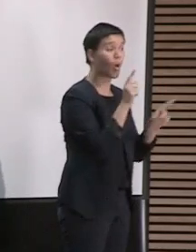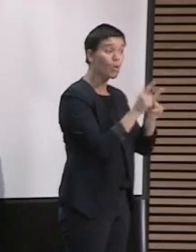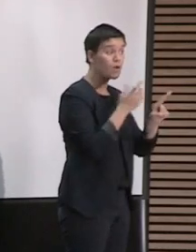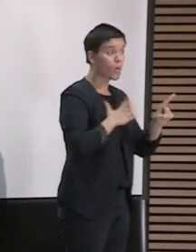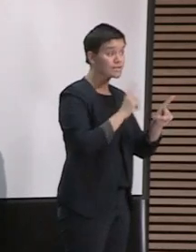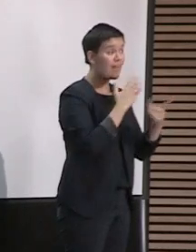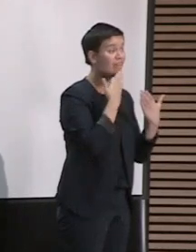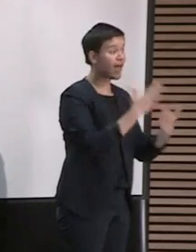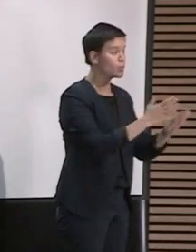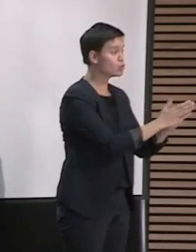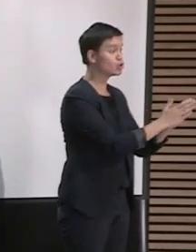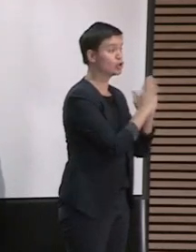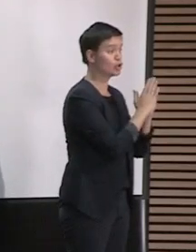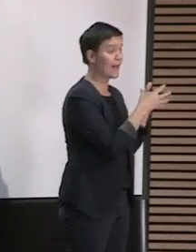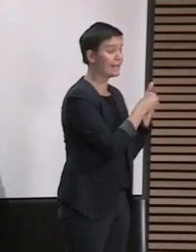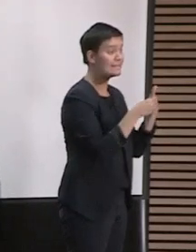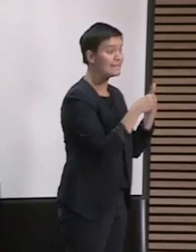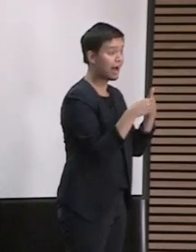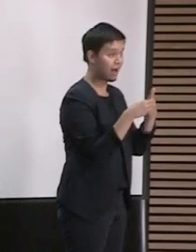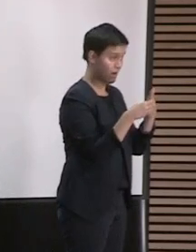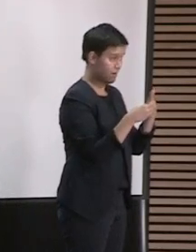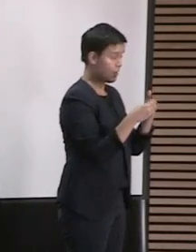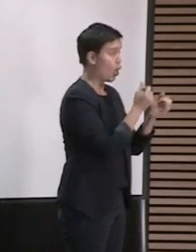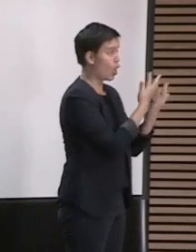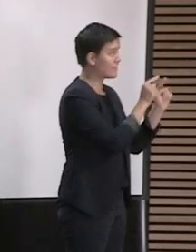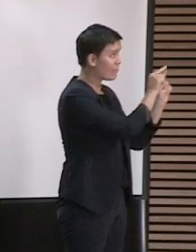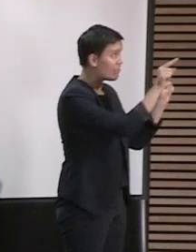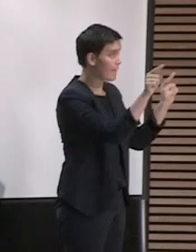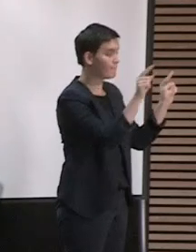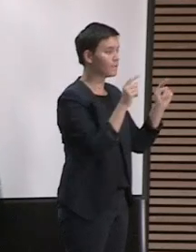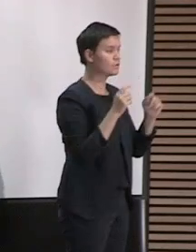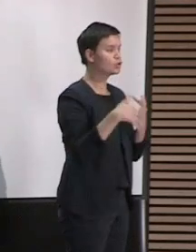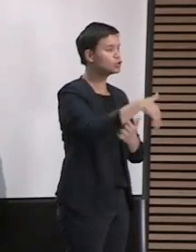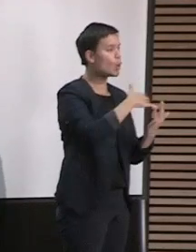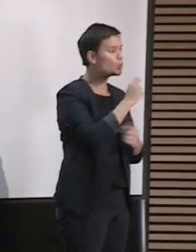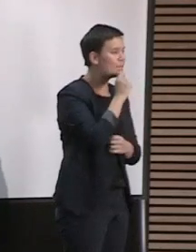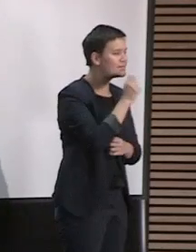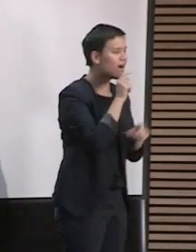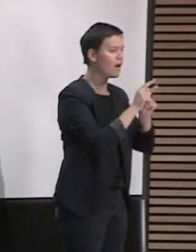Tuhinga o mua. E whai ana matou i nga keehi nui o nga keehi